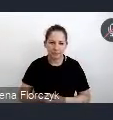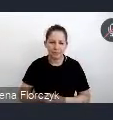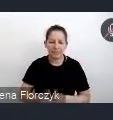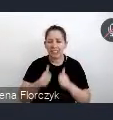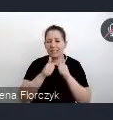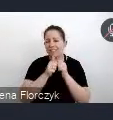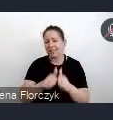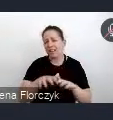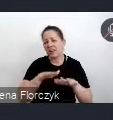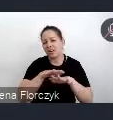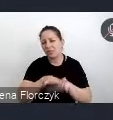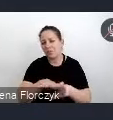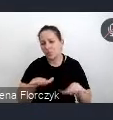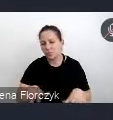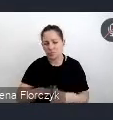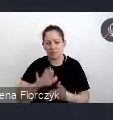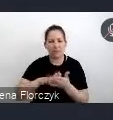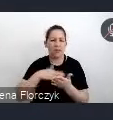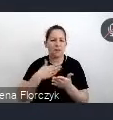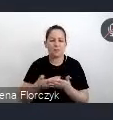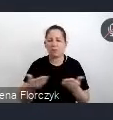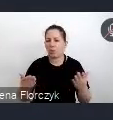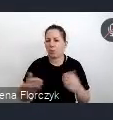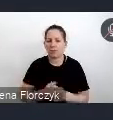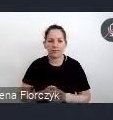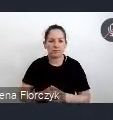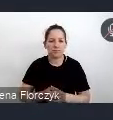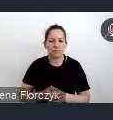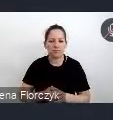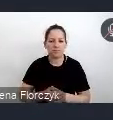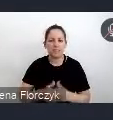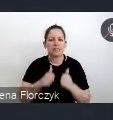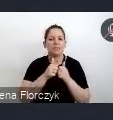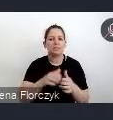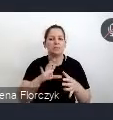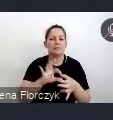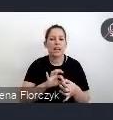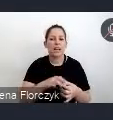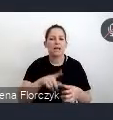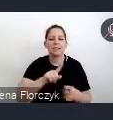bo chociażby właśnie wyzwania związane ze zmianą klimatu,